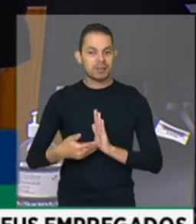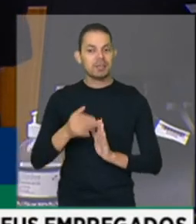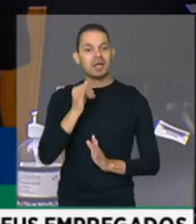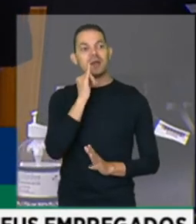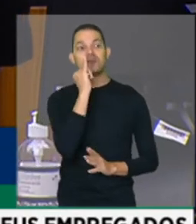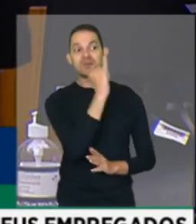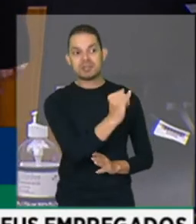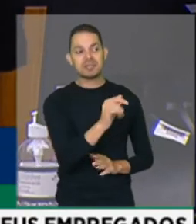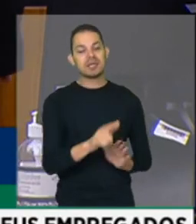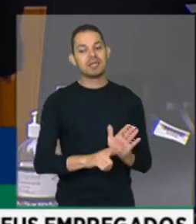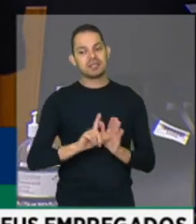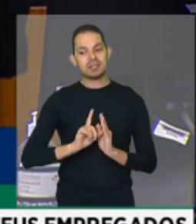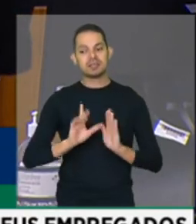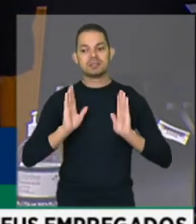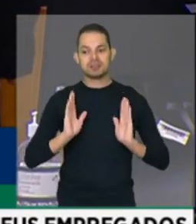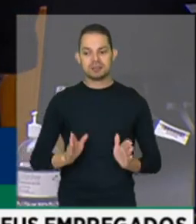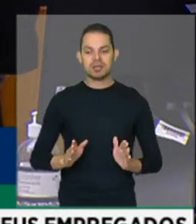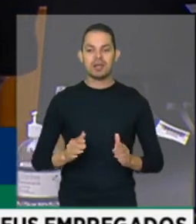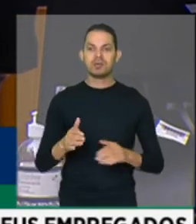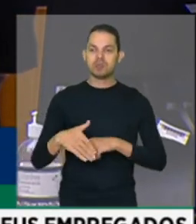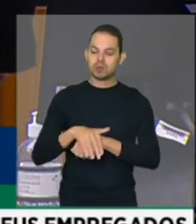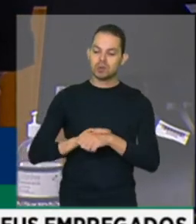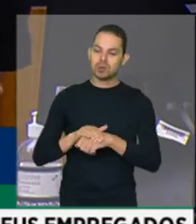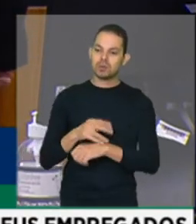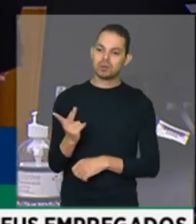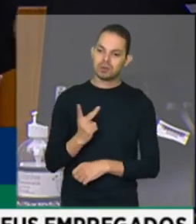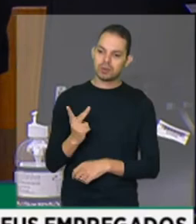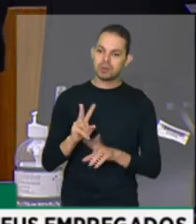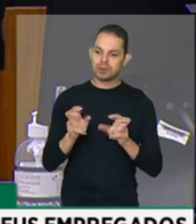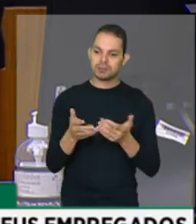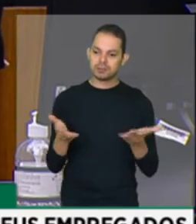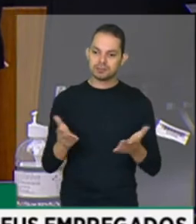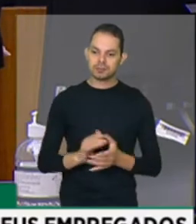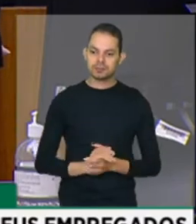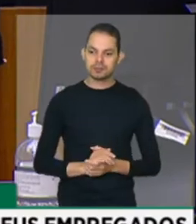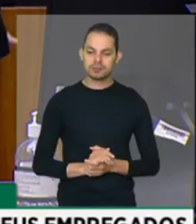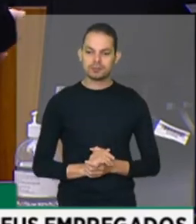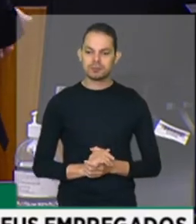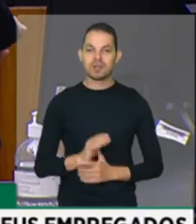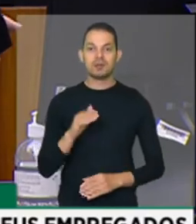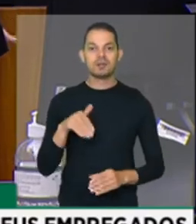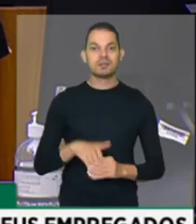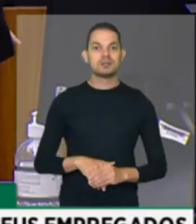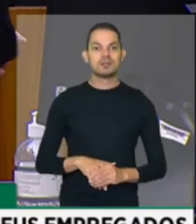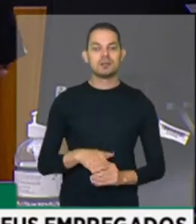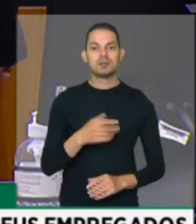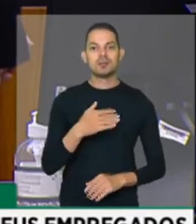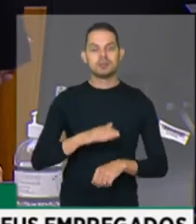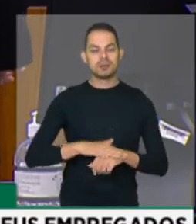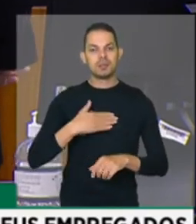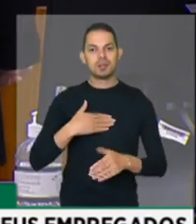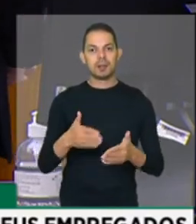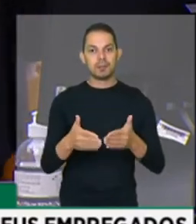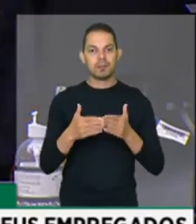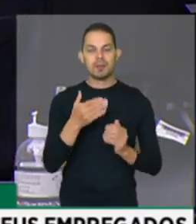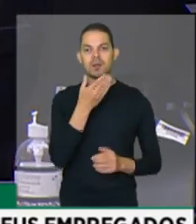ACABOU CHEGAR AQUI NA CASA E COMO EU HAVIA AVISADO VOSSA EXCELÊNCIA, VOU TRATAR COM ELE SOBRE ESSE ASSUNTO. EM VOTAÇÃO, A PRESIDÊNCIA SOLICITA A DEPUTADAS E